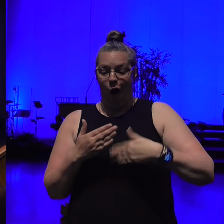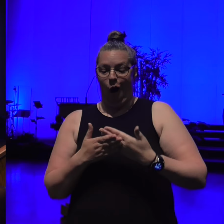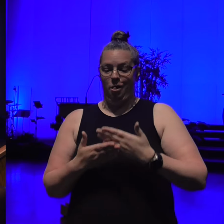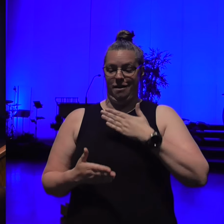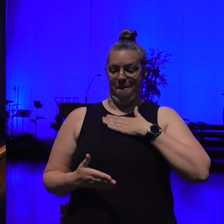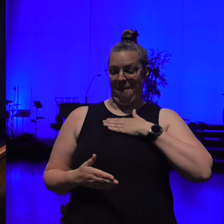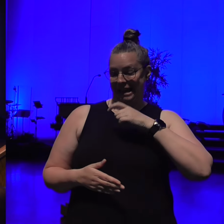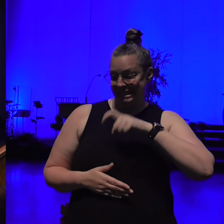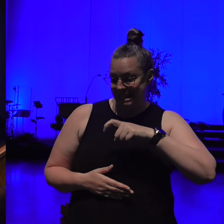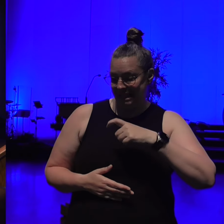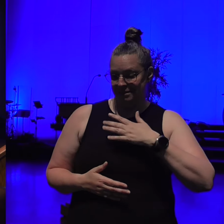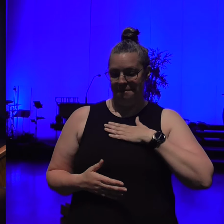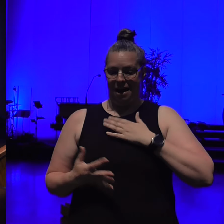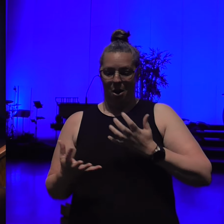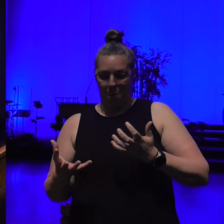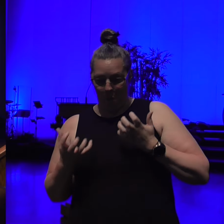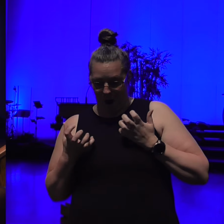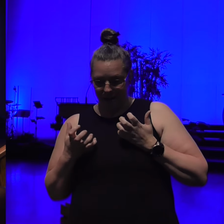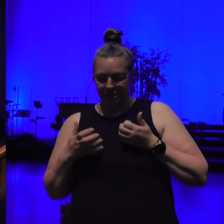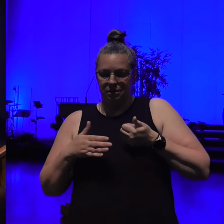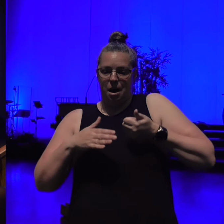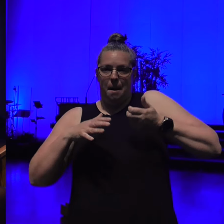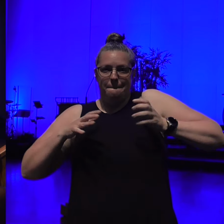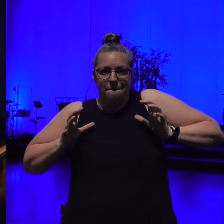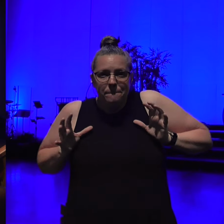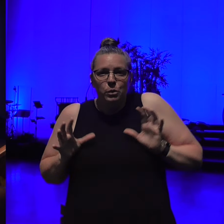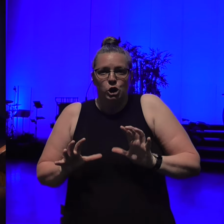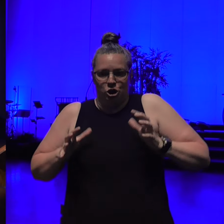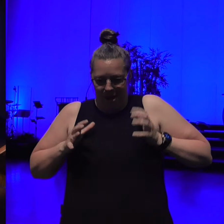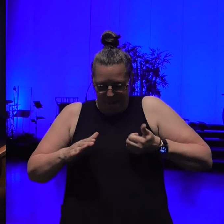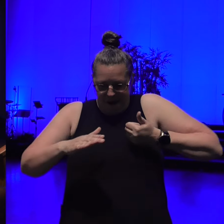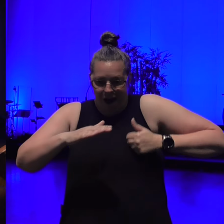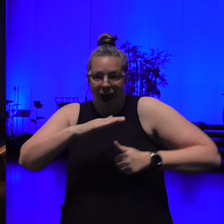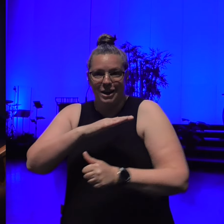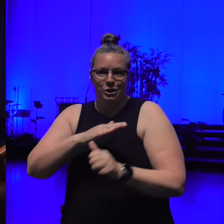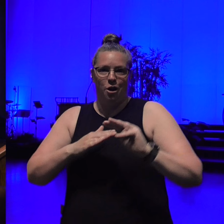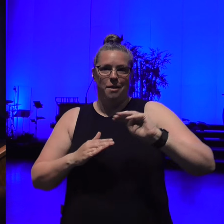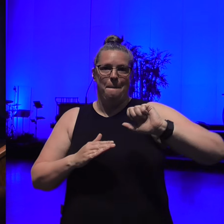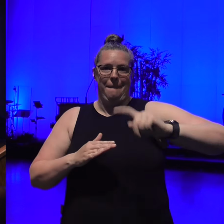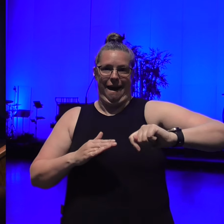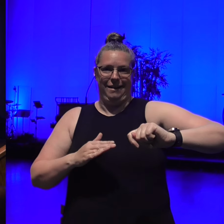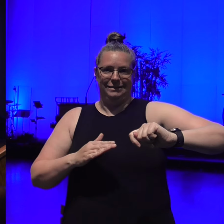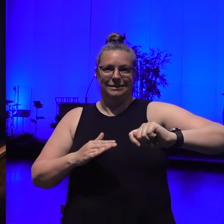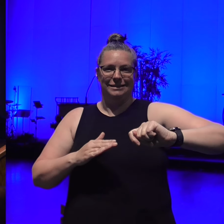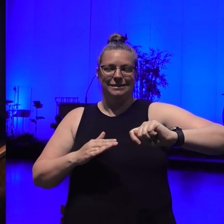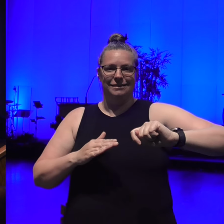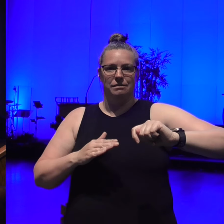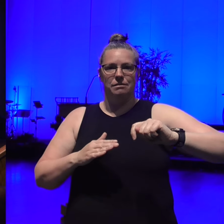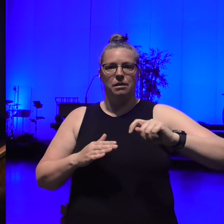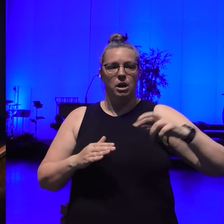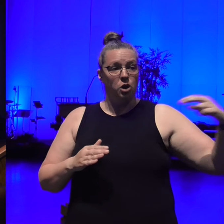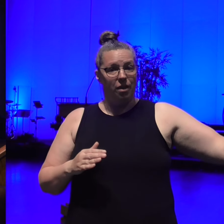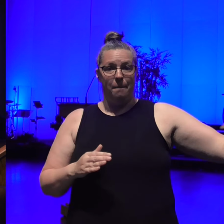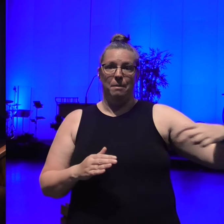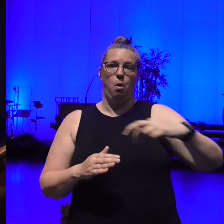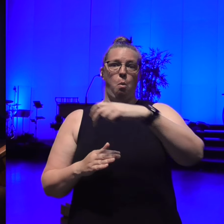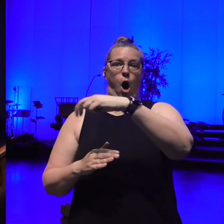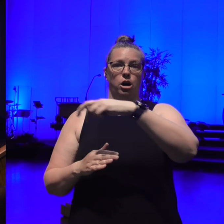la alfombra para que la gente también pueda pisotearlos. Al no tomarnos el tiempo para articular nuestras propias necesidades y